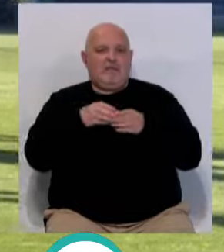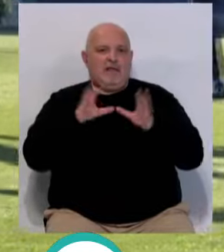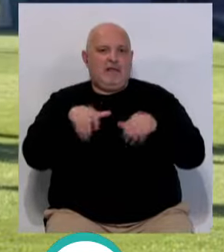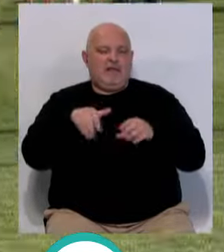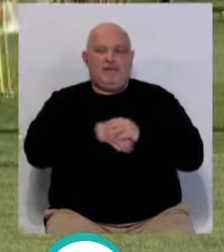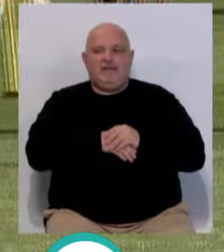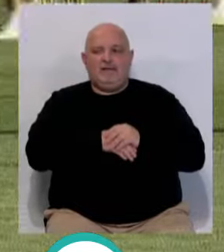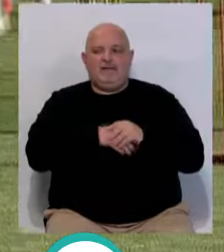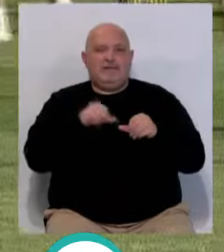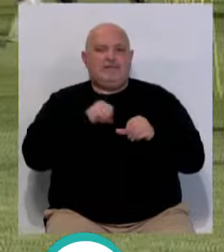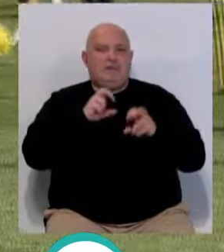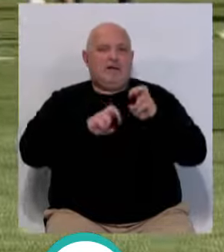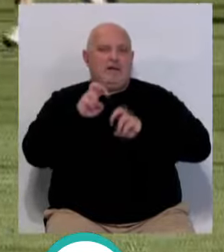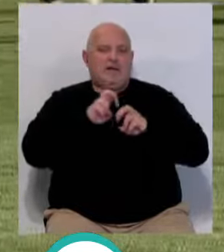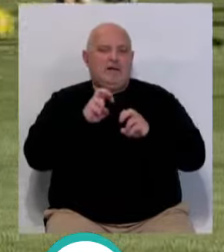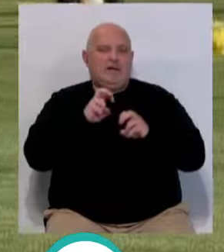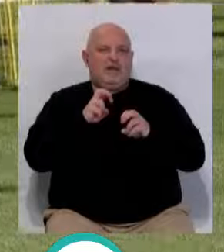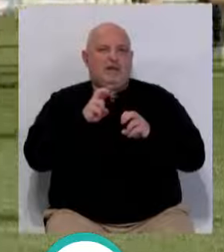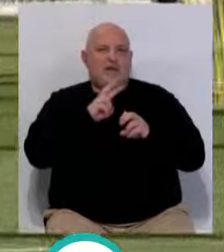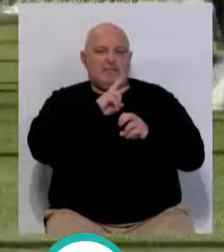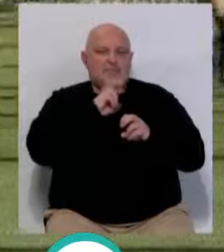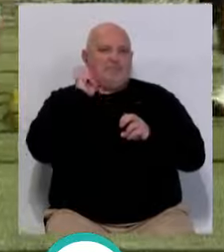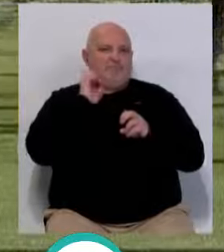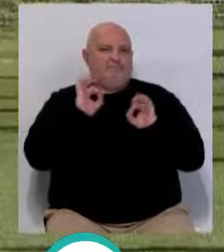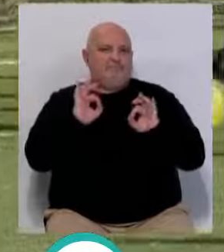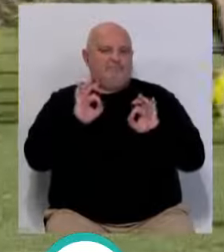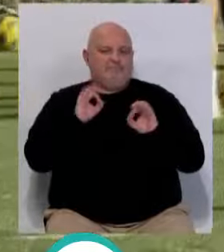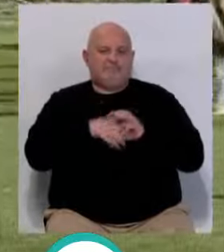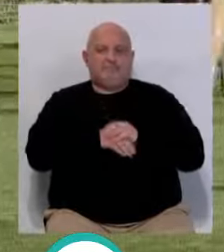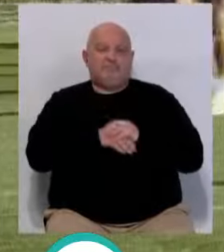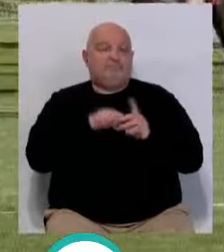como el Cádiz que tiene que tiene que guardar las espaldas y Pero bueno son sus características y